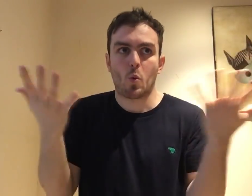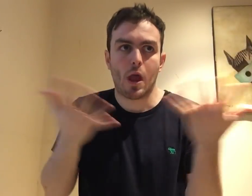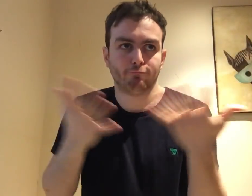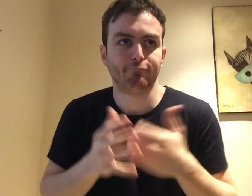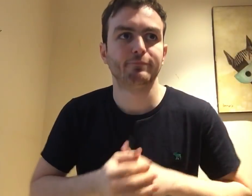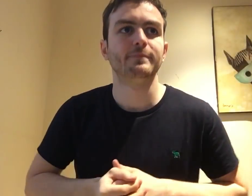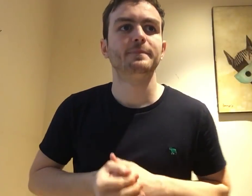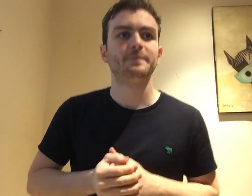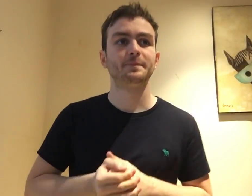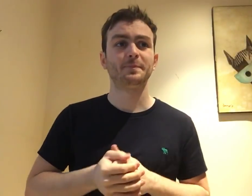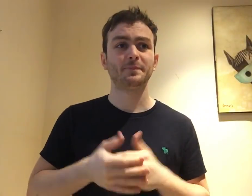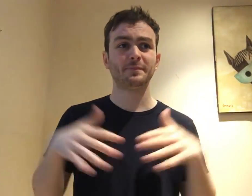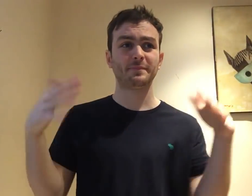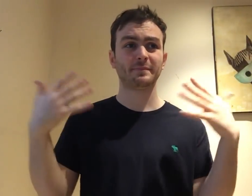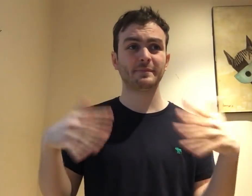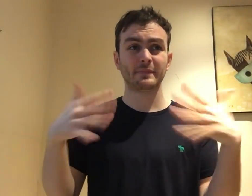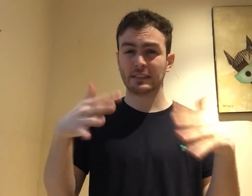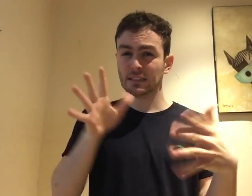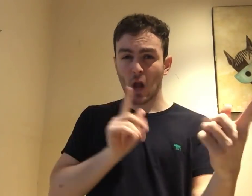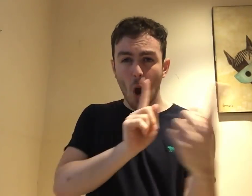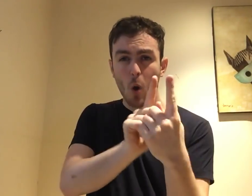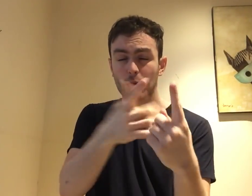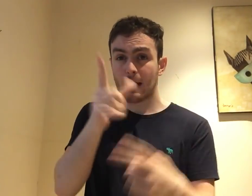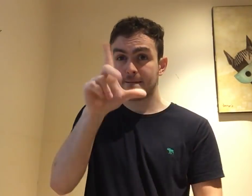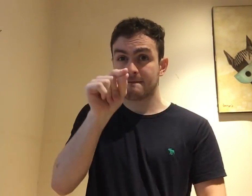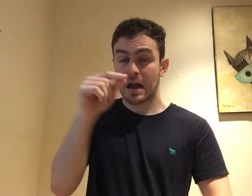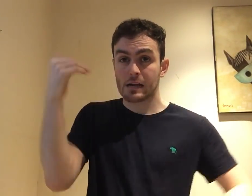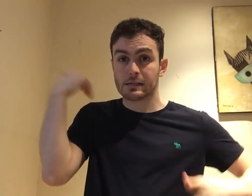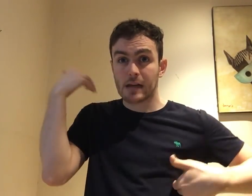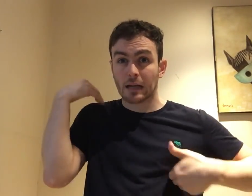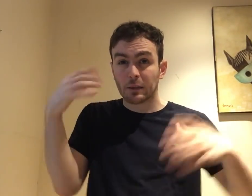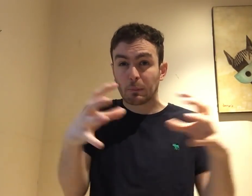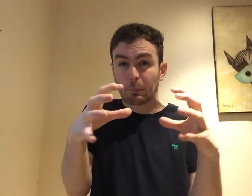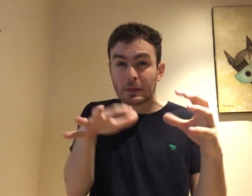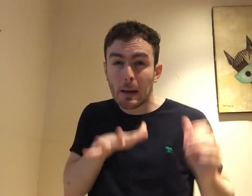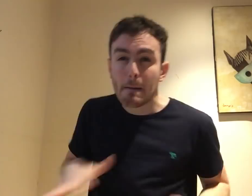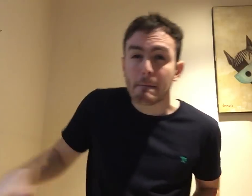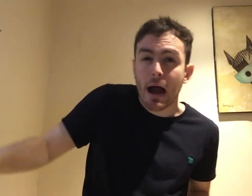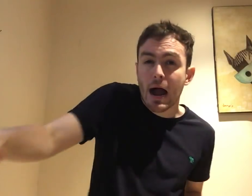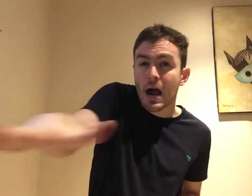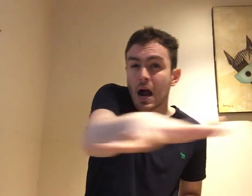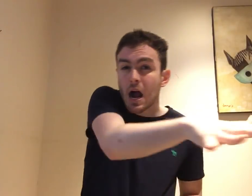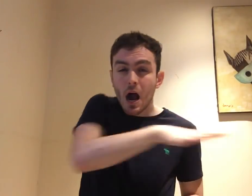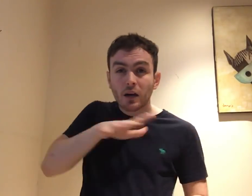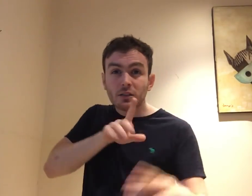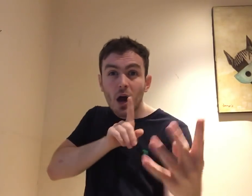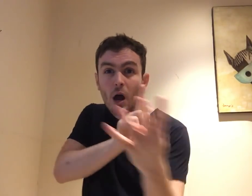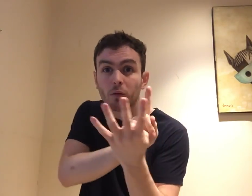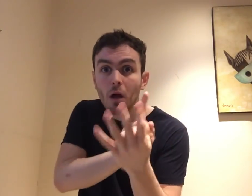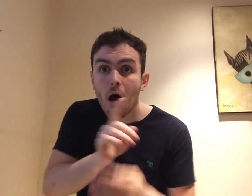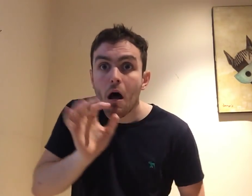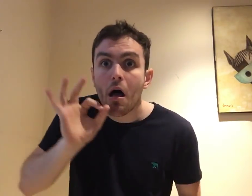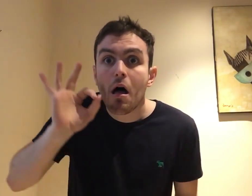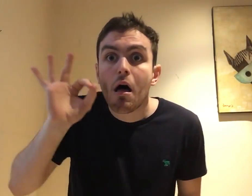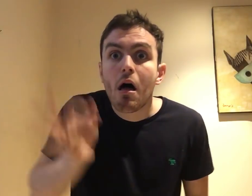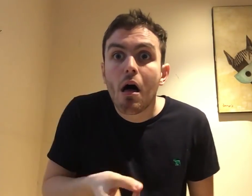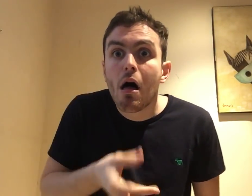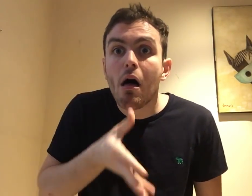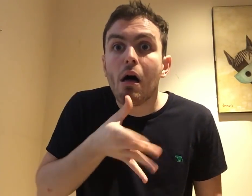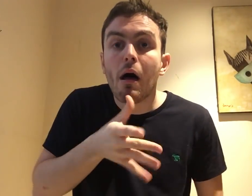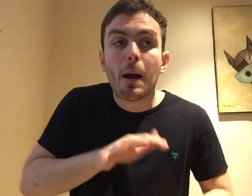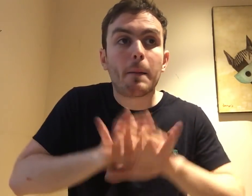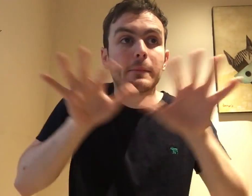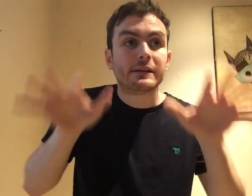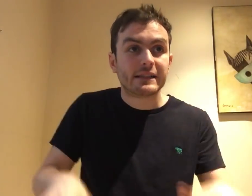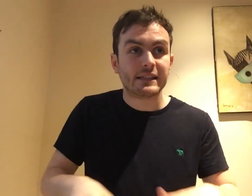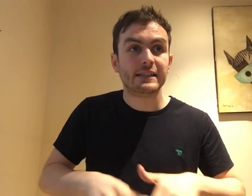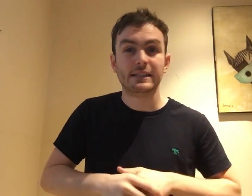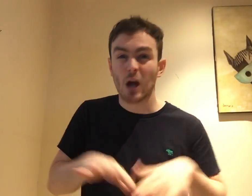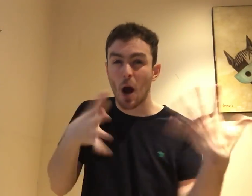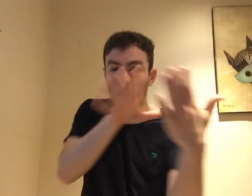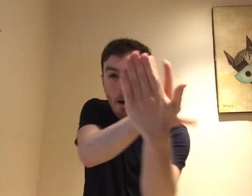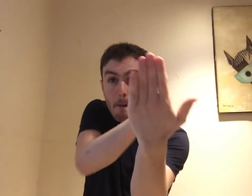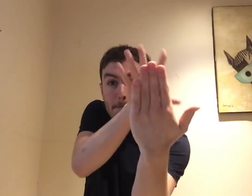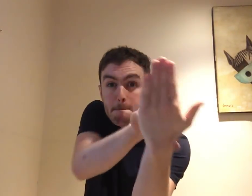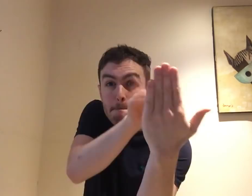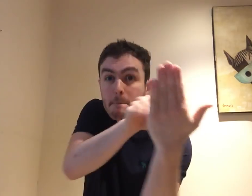"Elle a vécu avec une vingtaine de singes capucins en les imitant et en copiant ce qu'ils mangeaient,